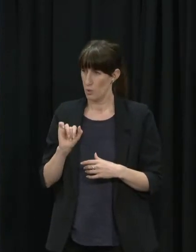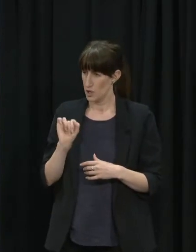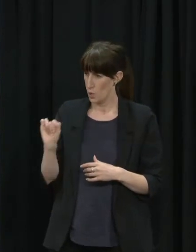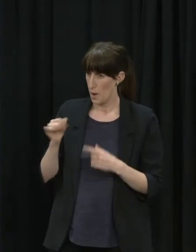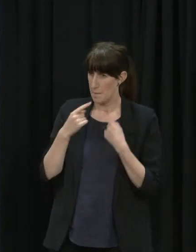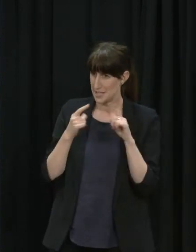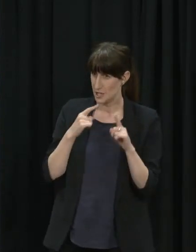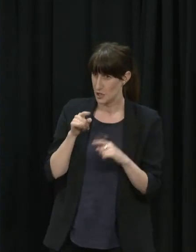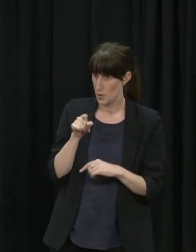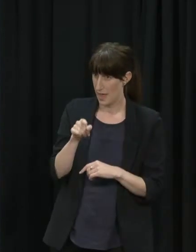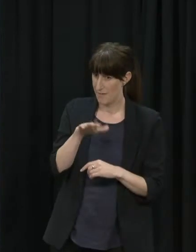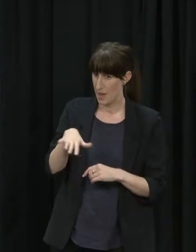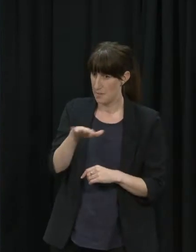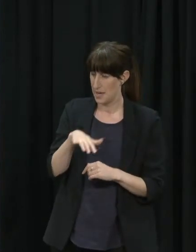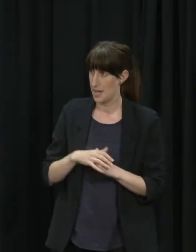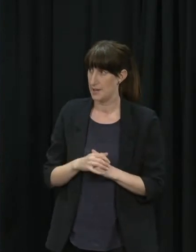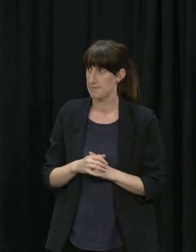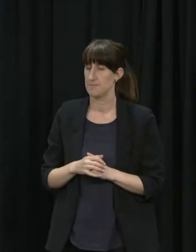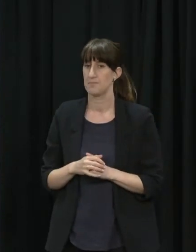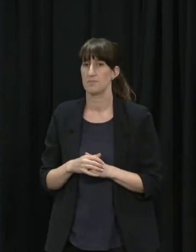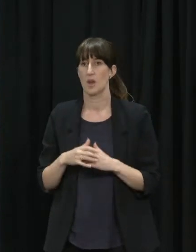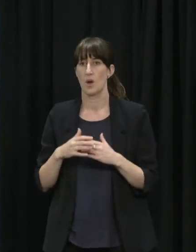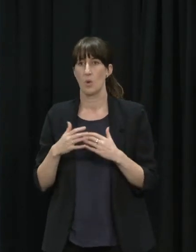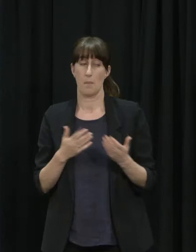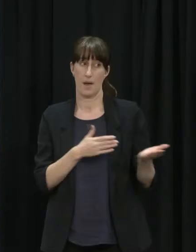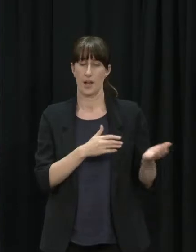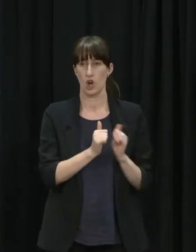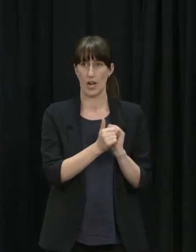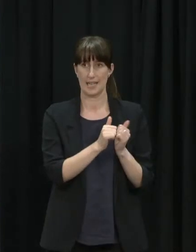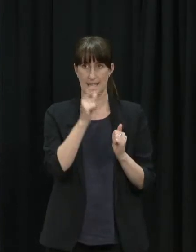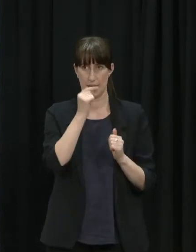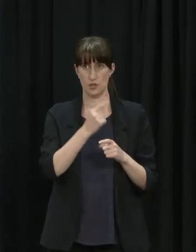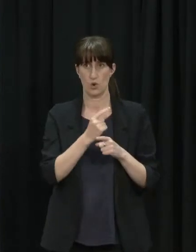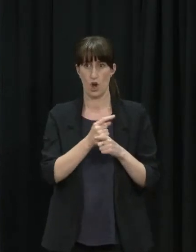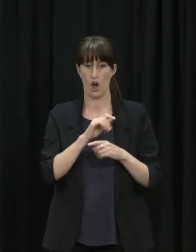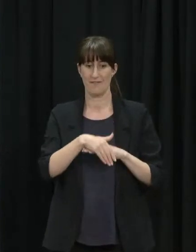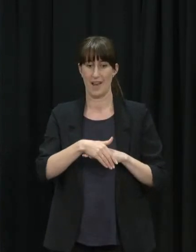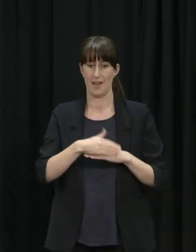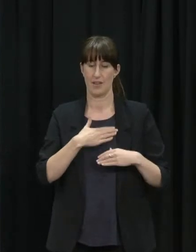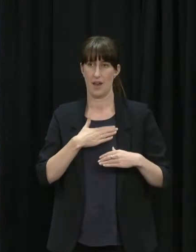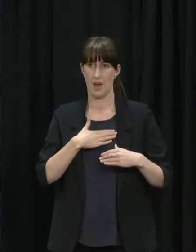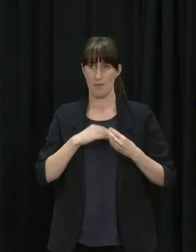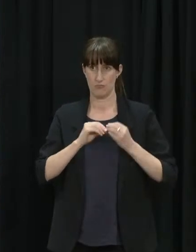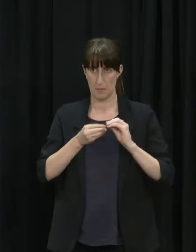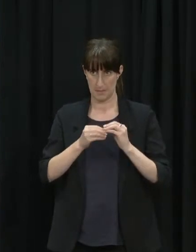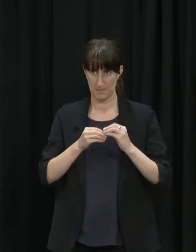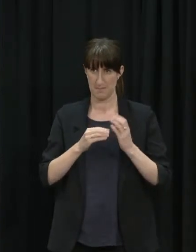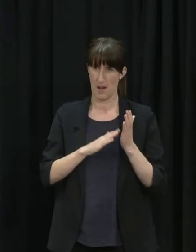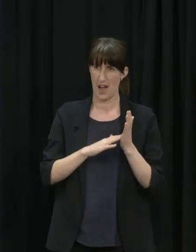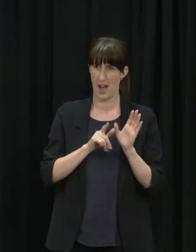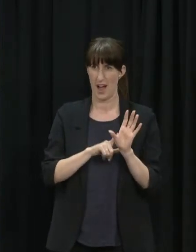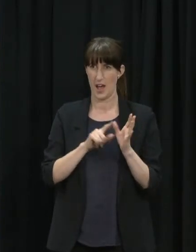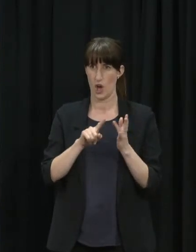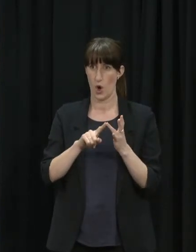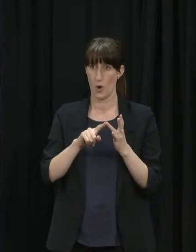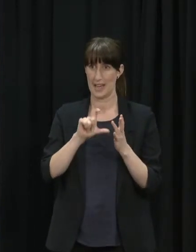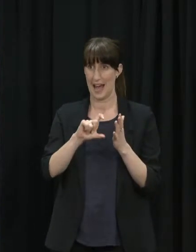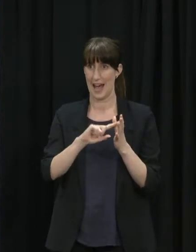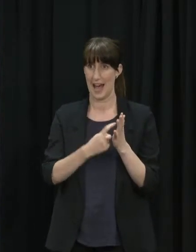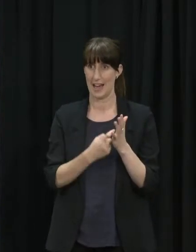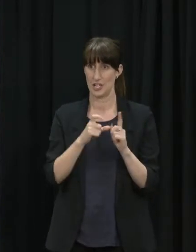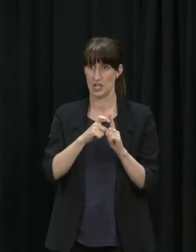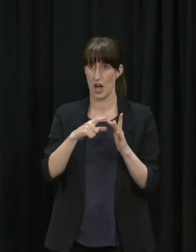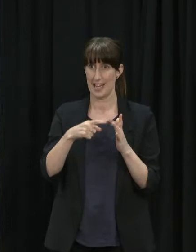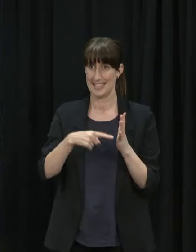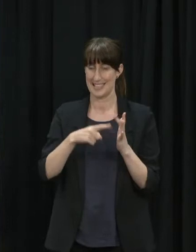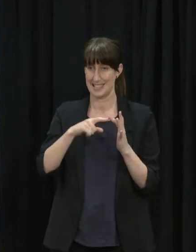whanau?